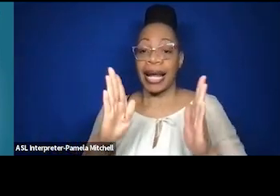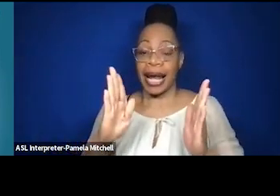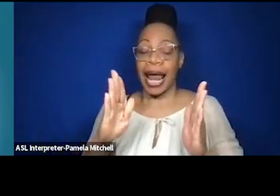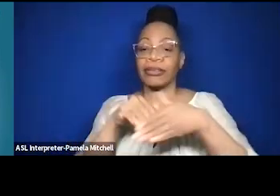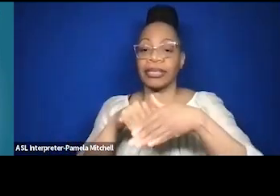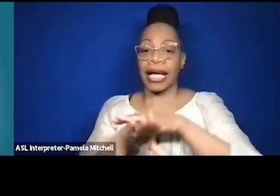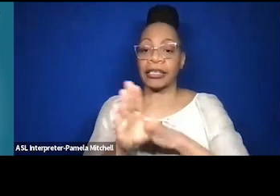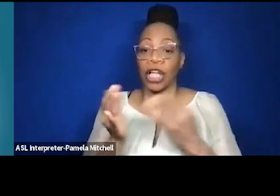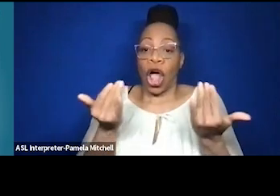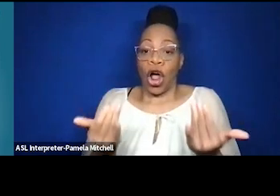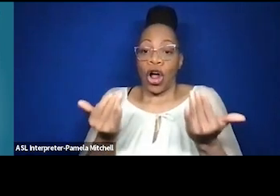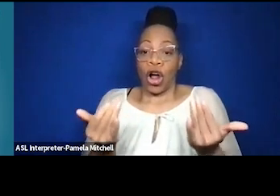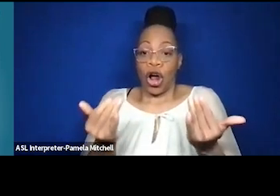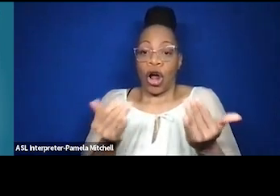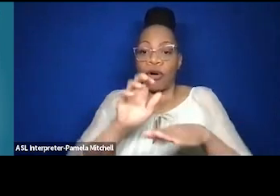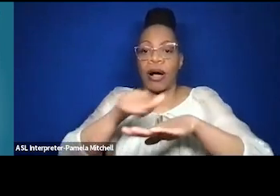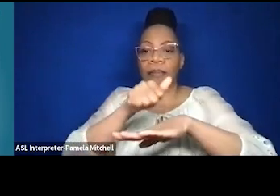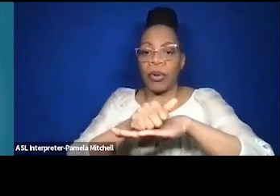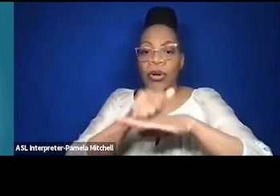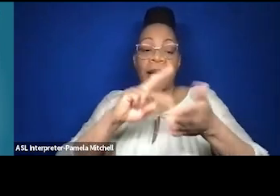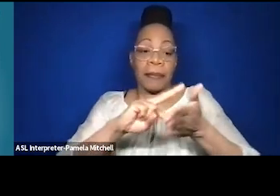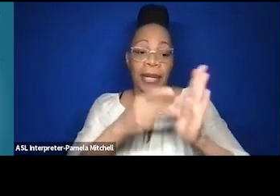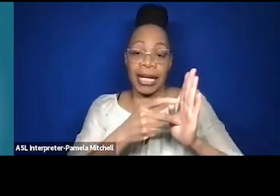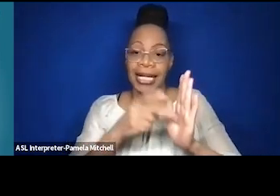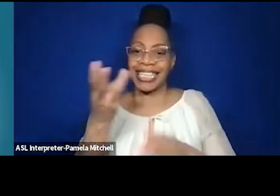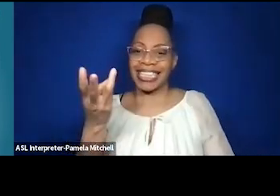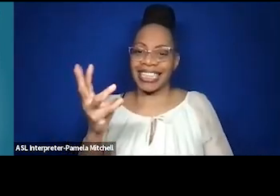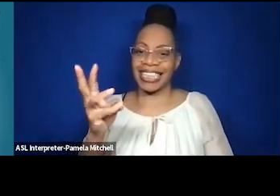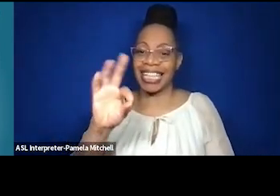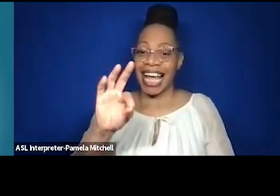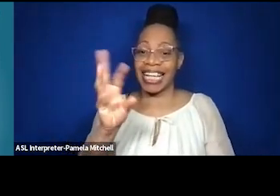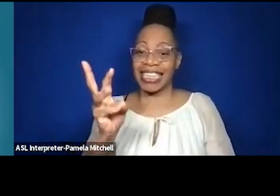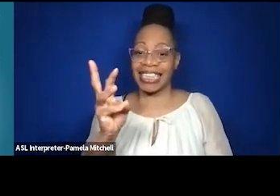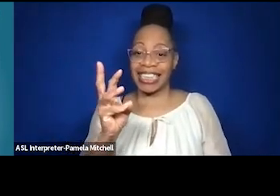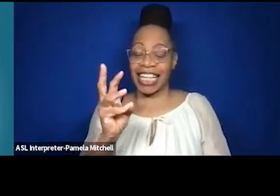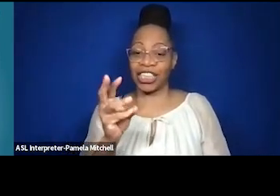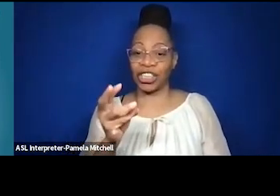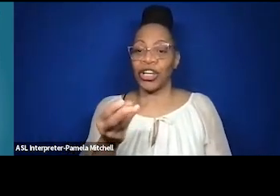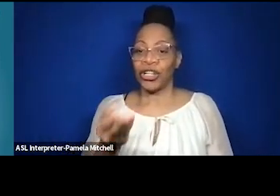lo que significa que han presentado un 1696 para el reclamante, se ha procesado y aparecerá